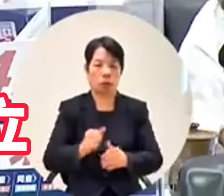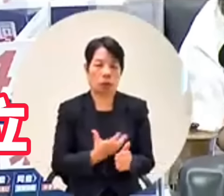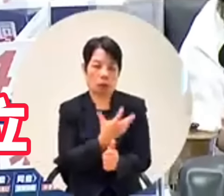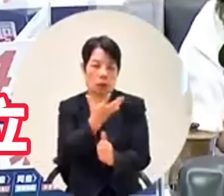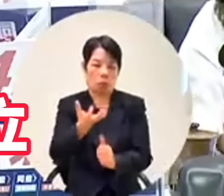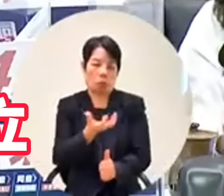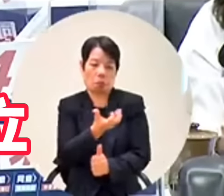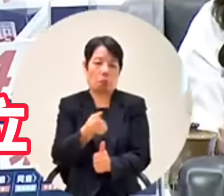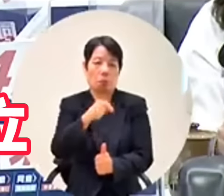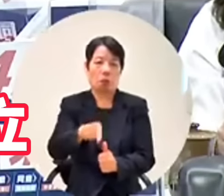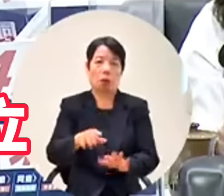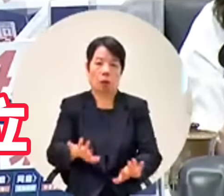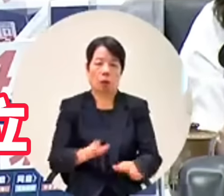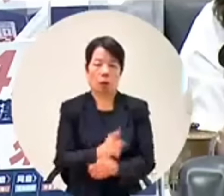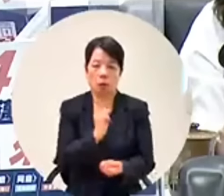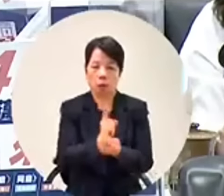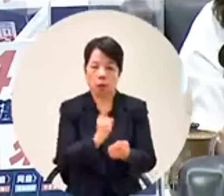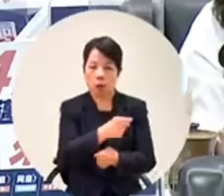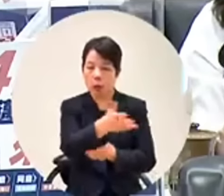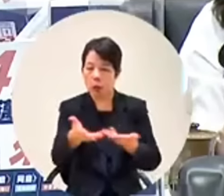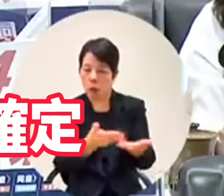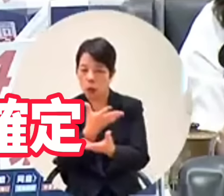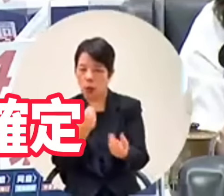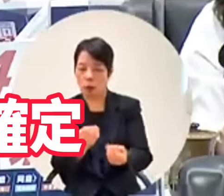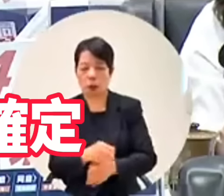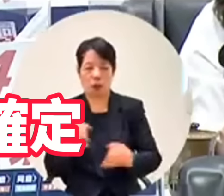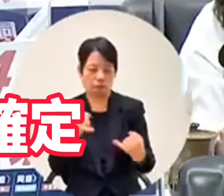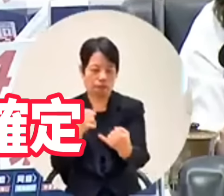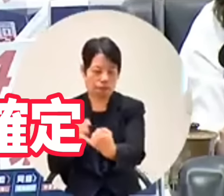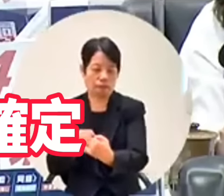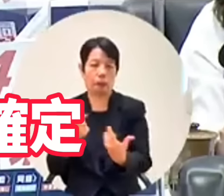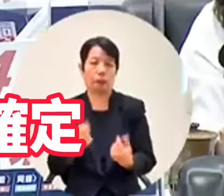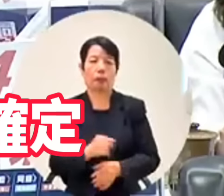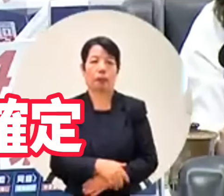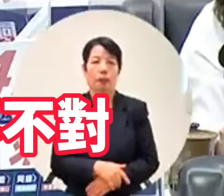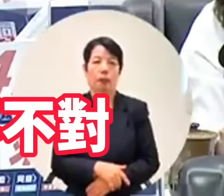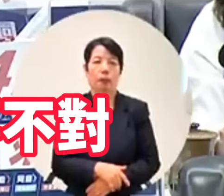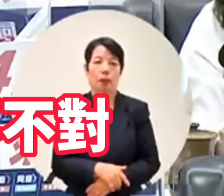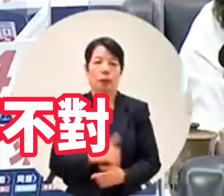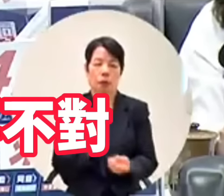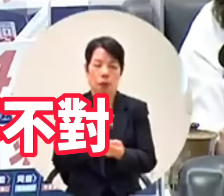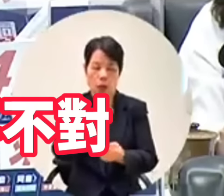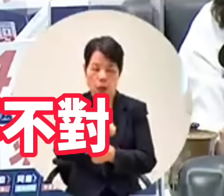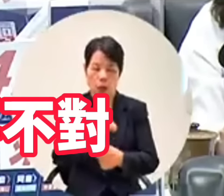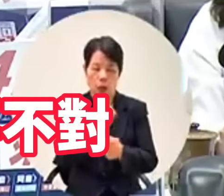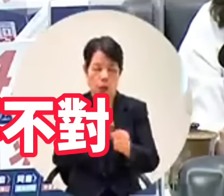頻頻製造對立 當然哦 游泳協會一事確定 如果真的有此事不對